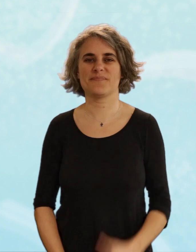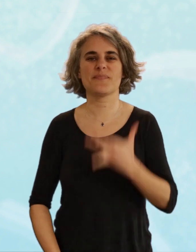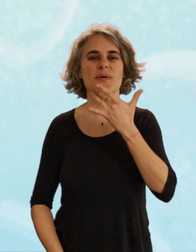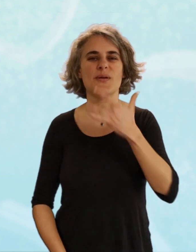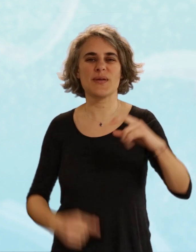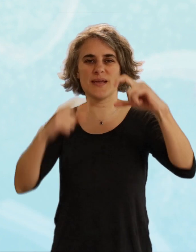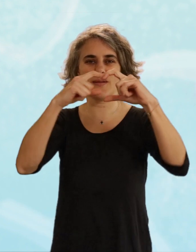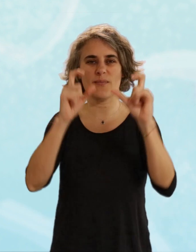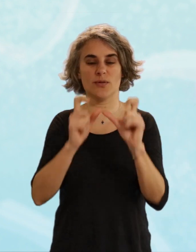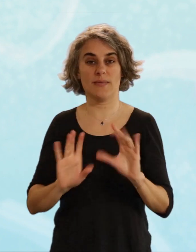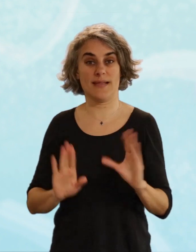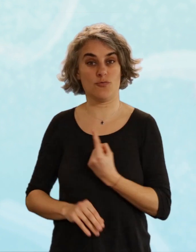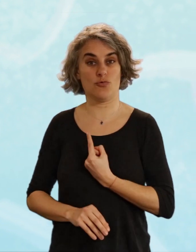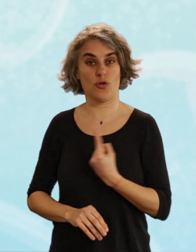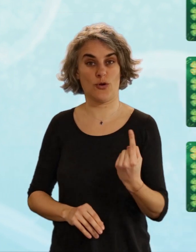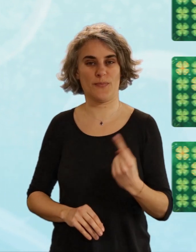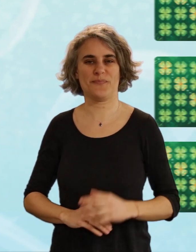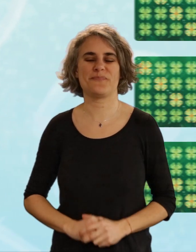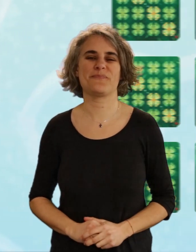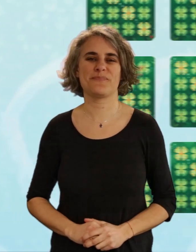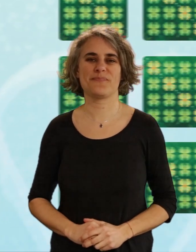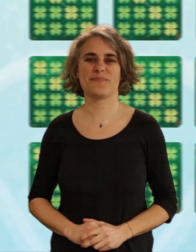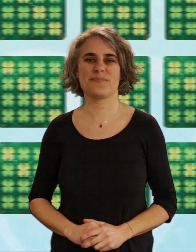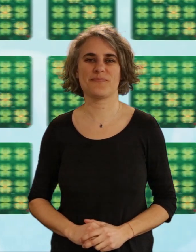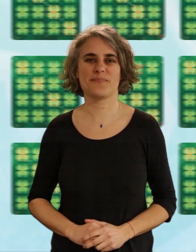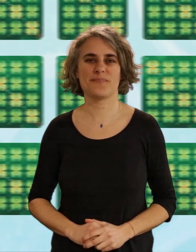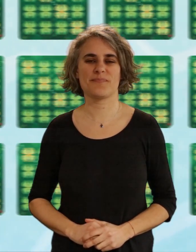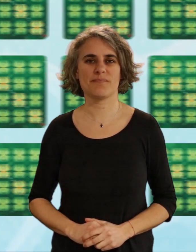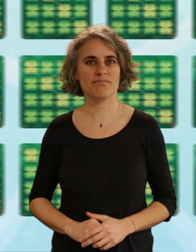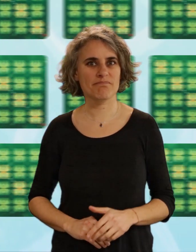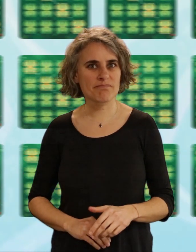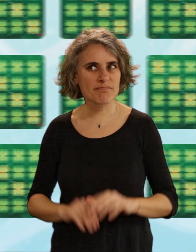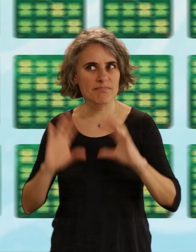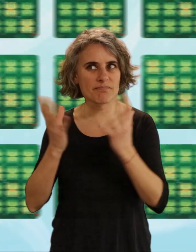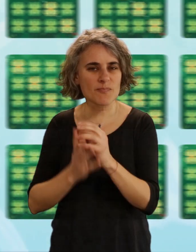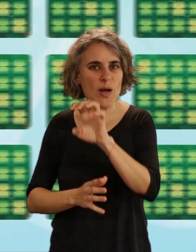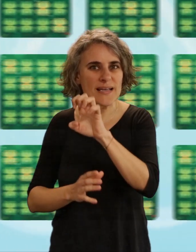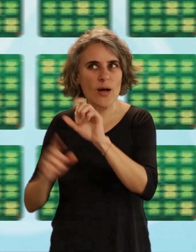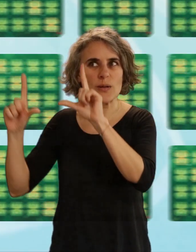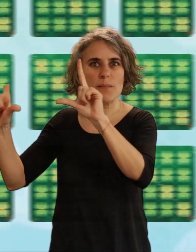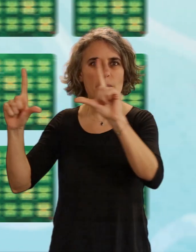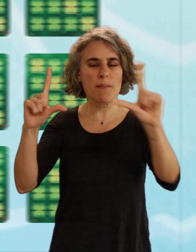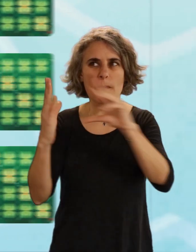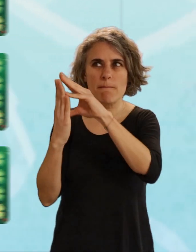Lucky Numbers Solo Règles pour jouer en solitaire. Saurez-vous résoudre les 40 puzzles ?